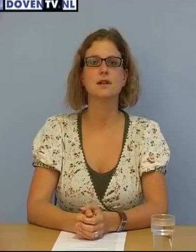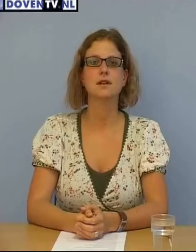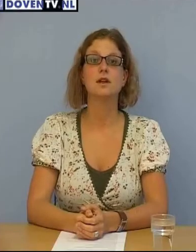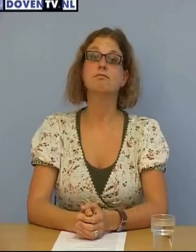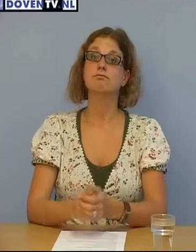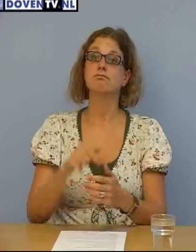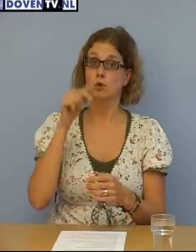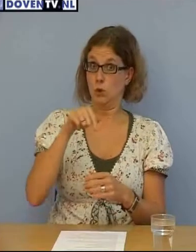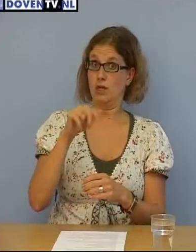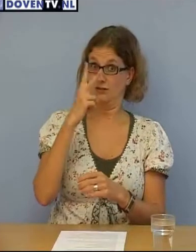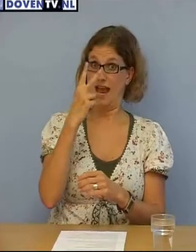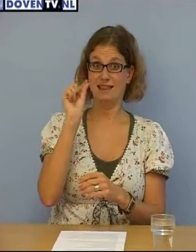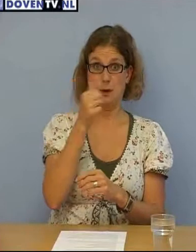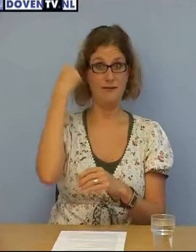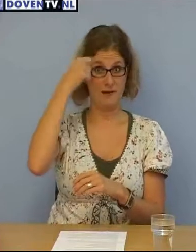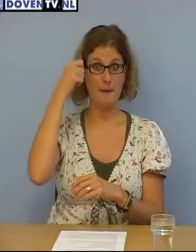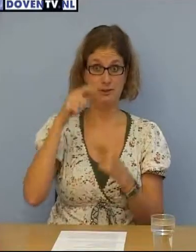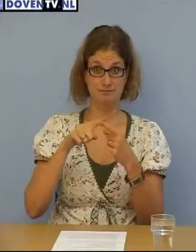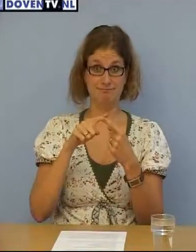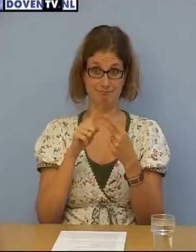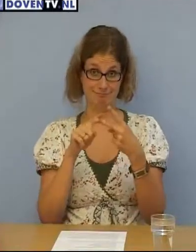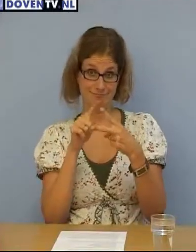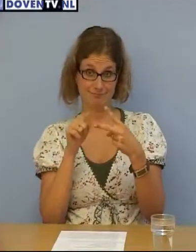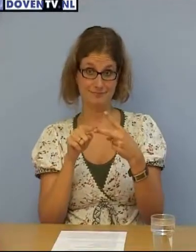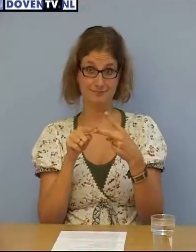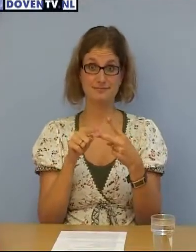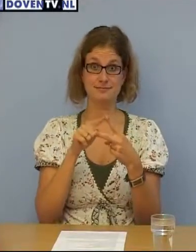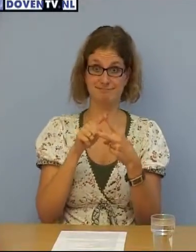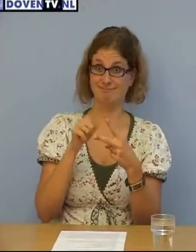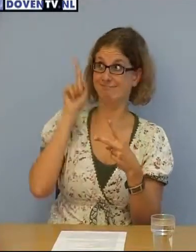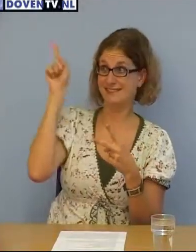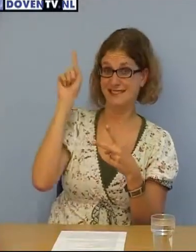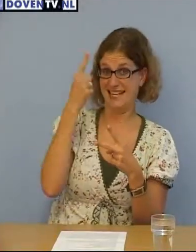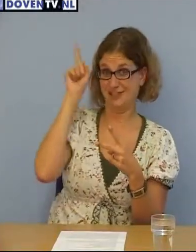Er staan twee nieuwe films op de website.